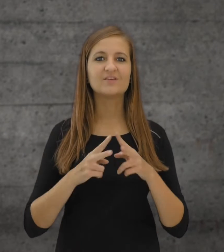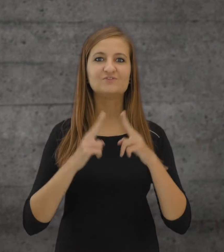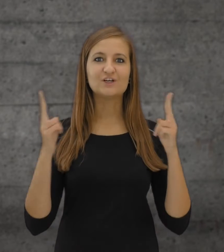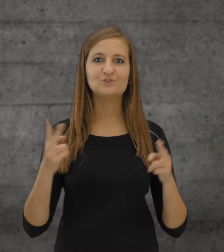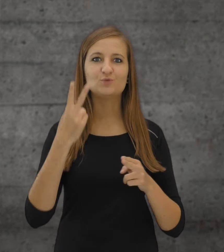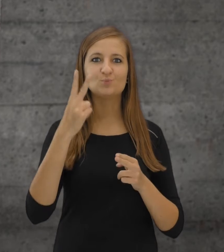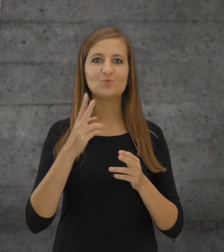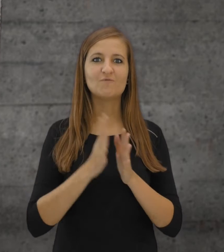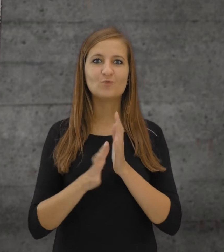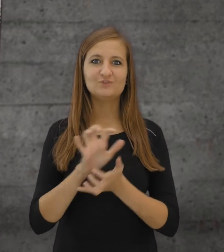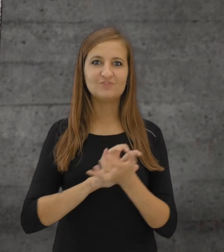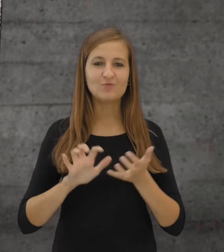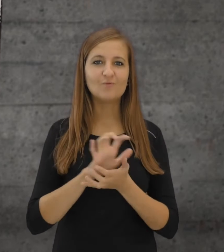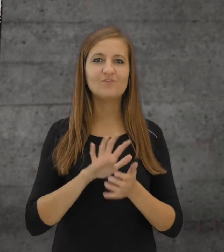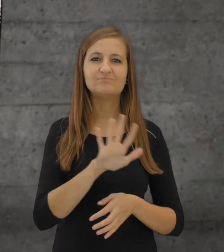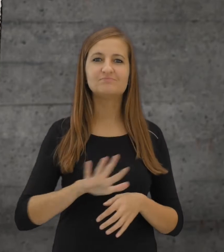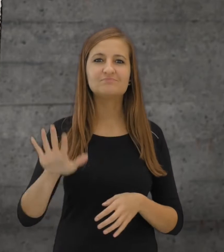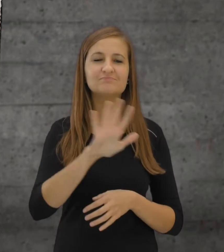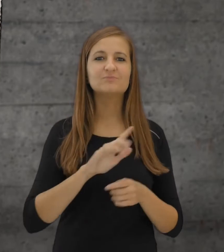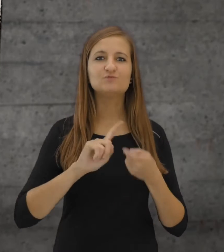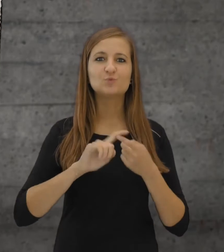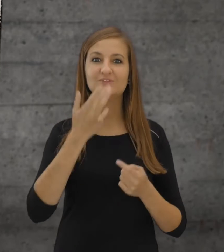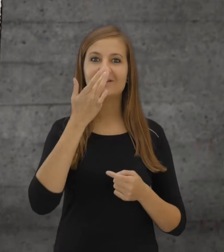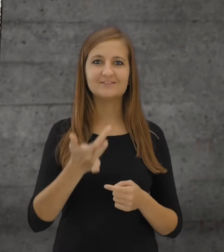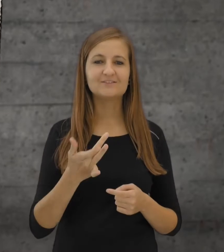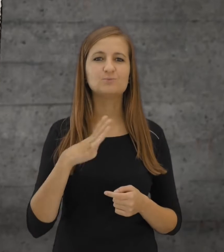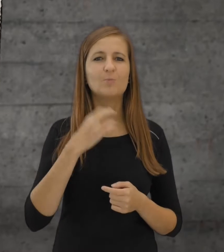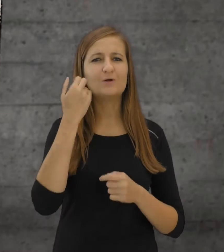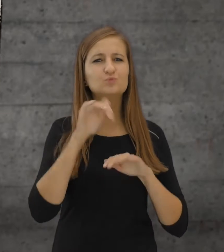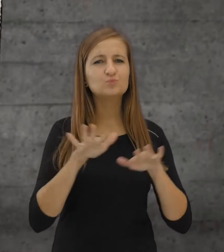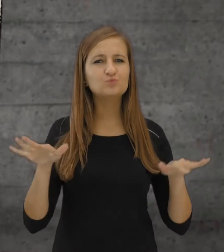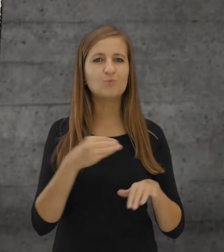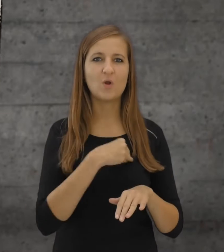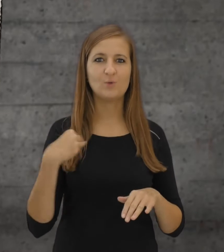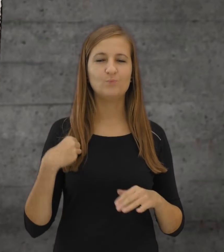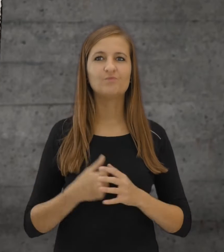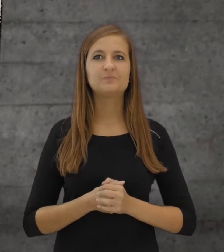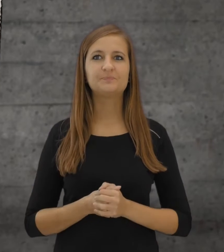W Związku Radzieckim w czasie II Wojny Światowej znajdowały się setki tysięcy Polaków.